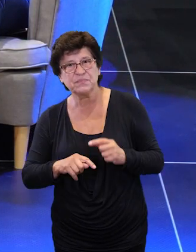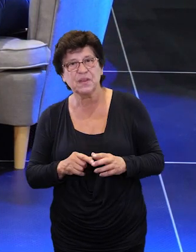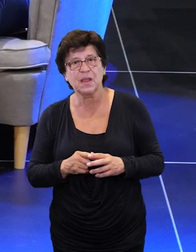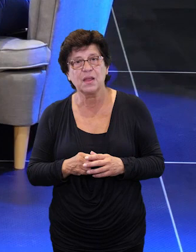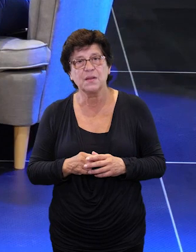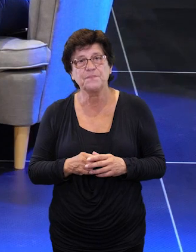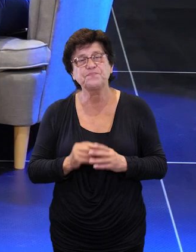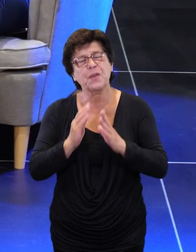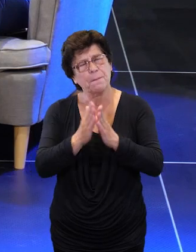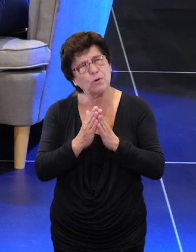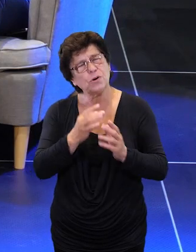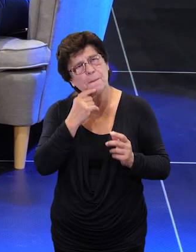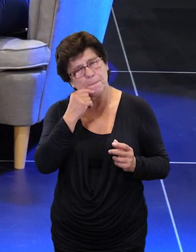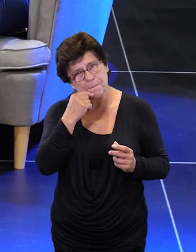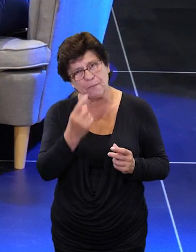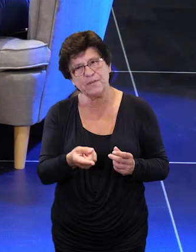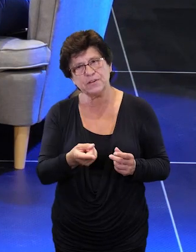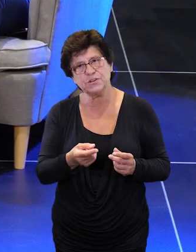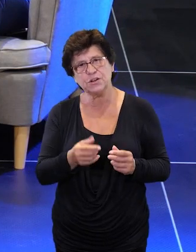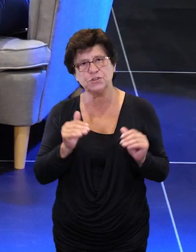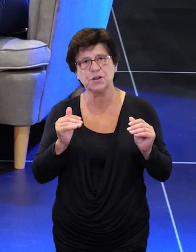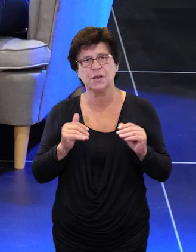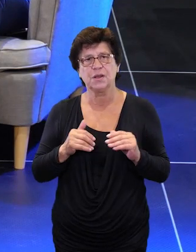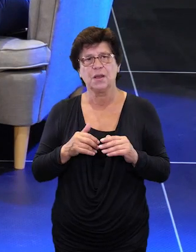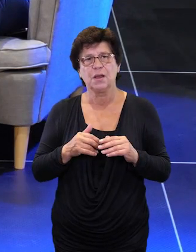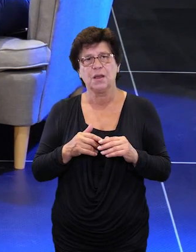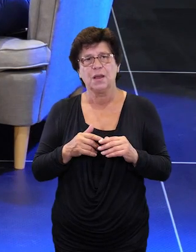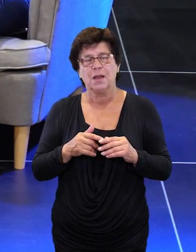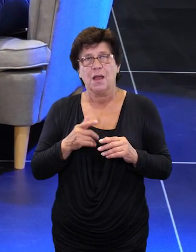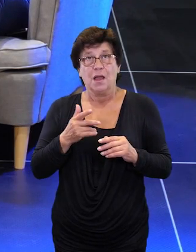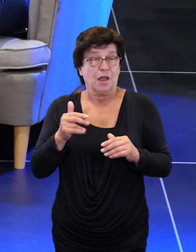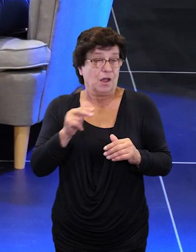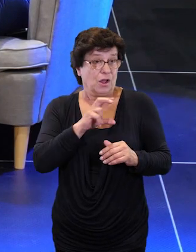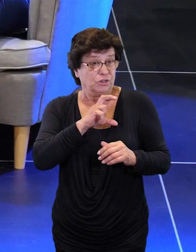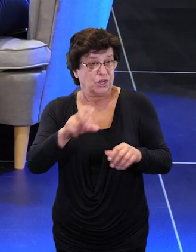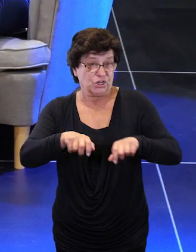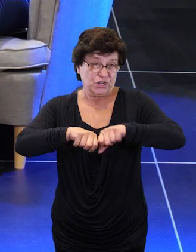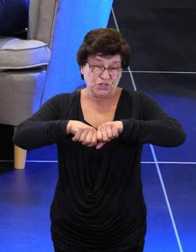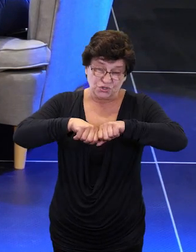Proszę mi powiedzieć, może złamać ten mit bądź potwierdzić,